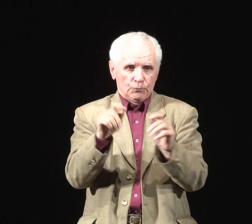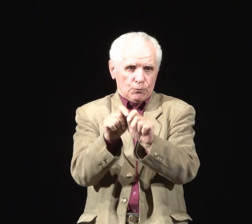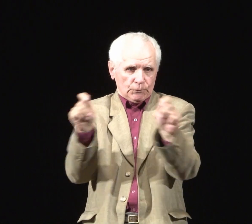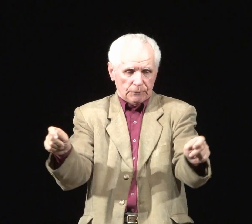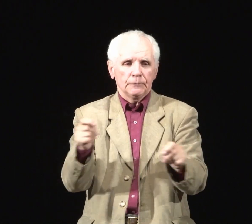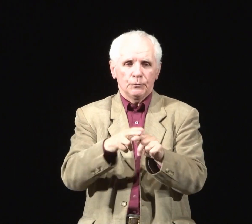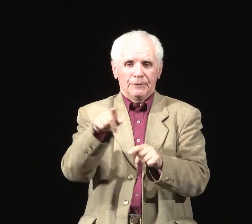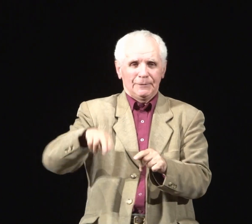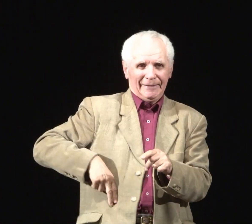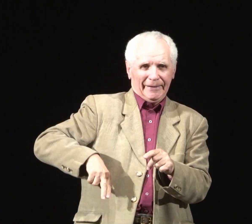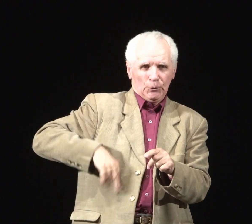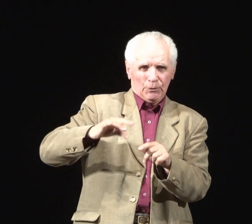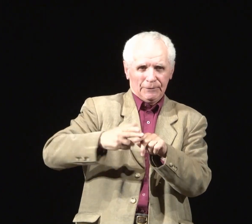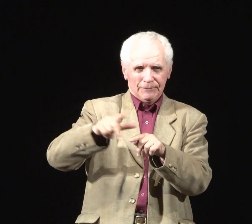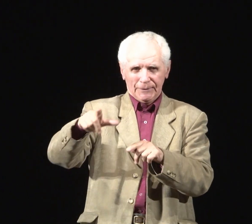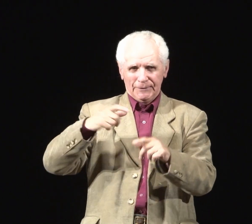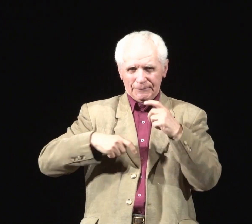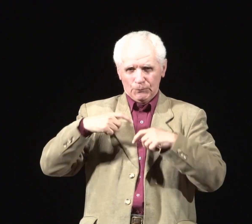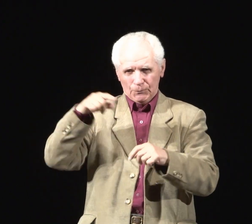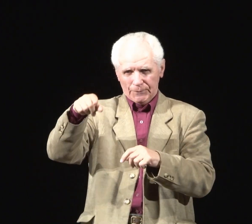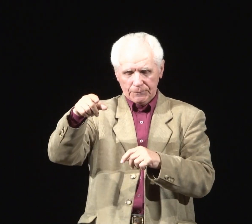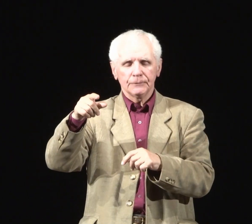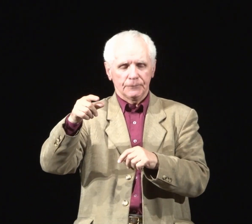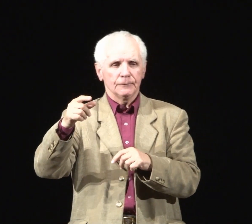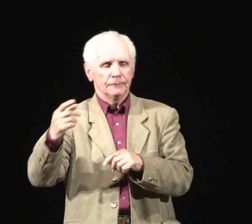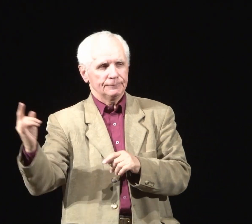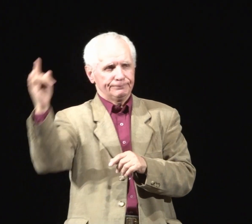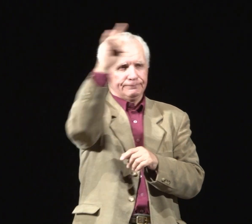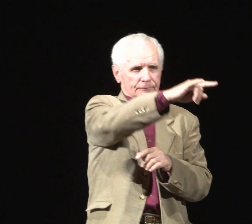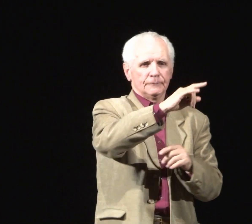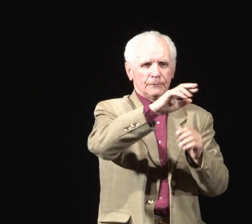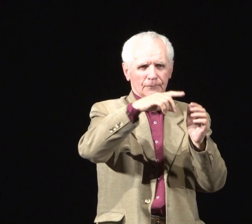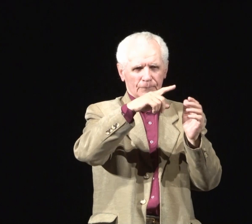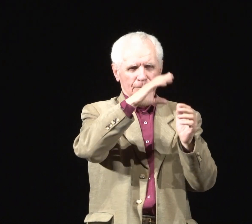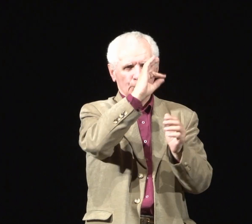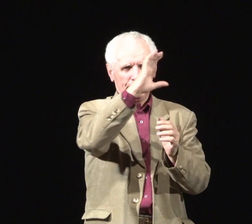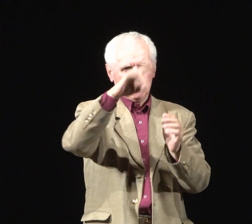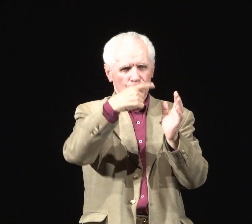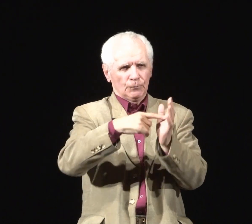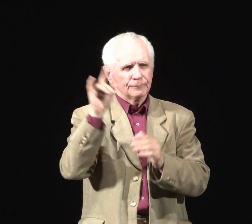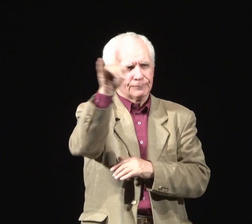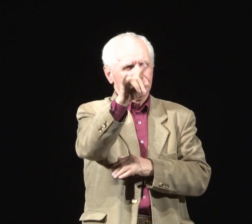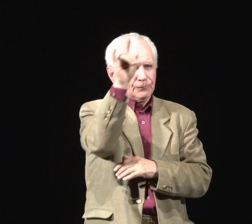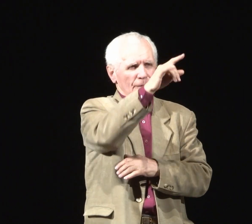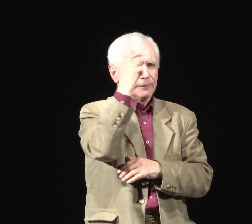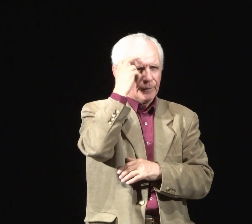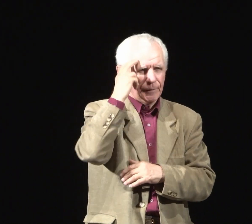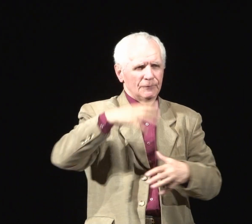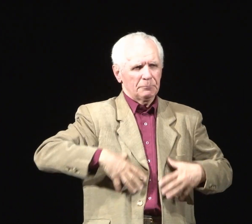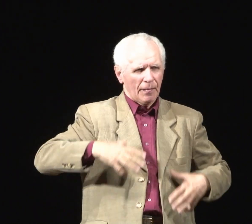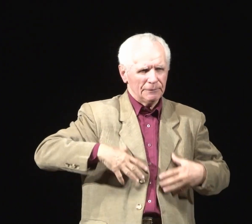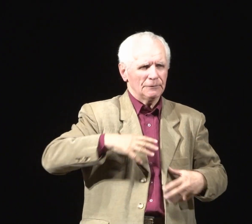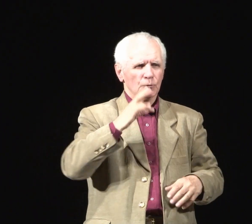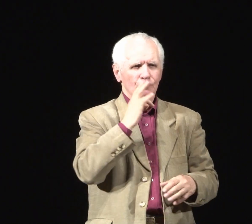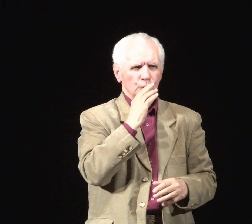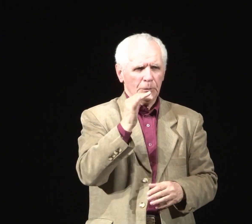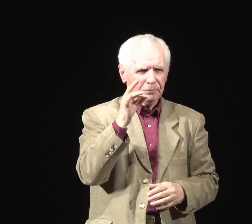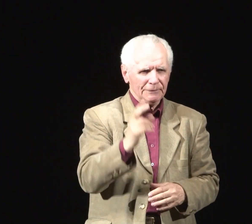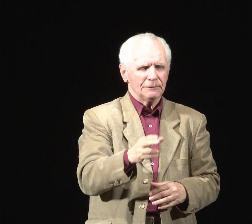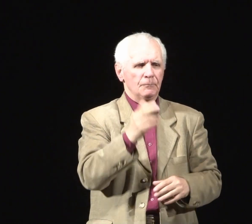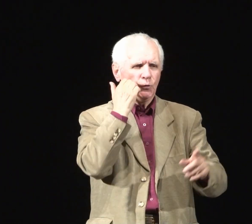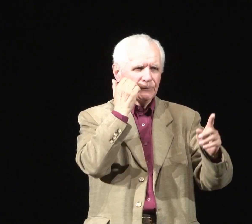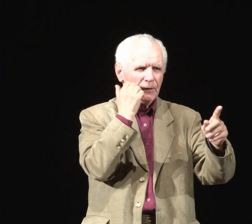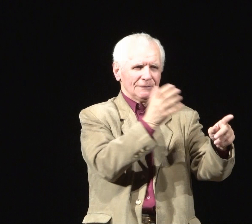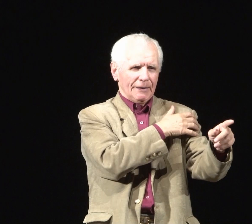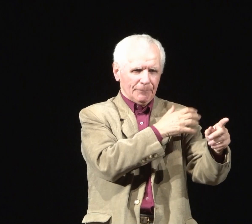Оттуда прилетел директор центра, он посещал разные города, искал людей, архитекторов в Киеве, Новосибирске, Ленинграде, Москве...